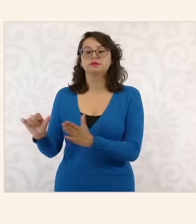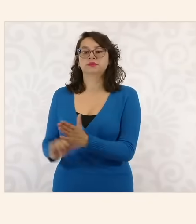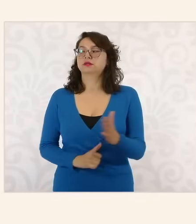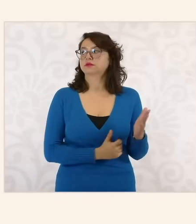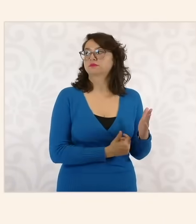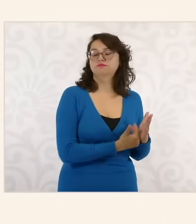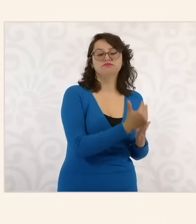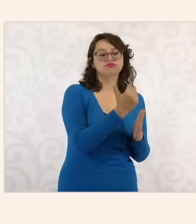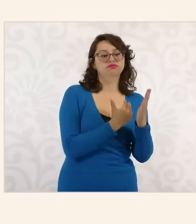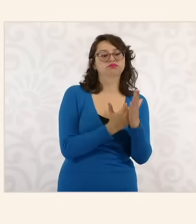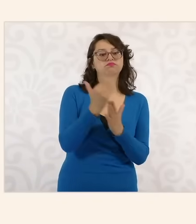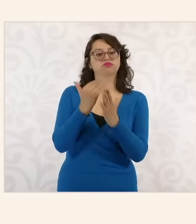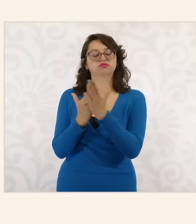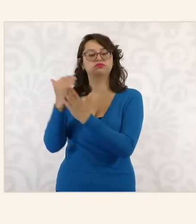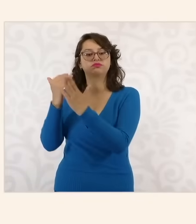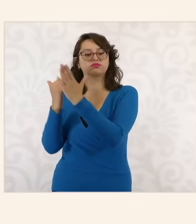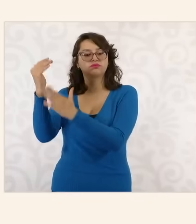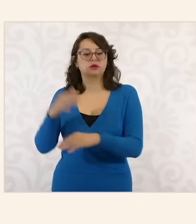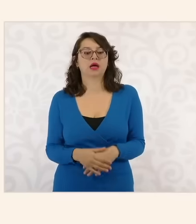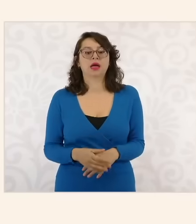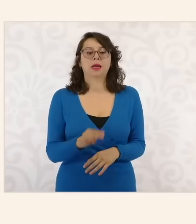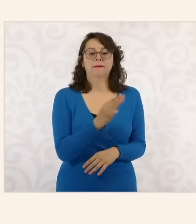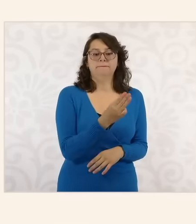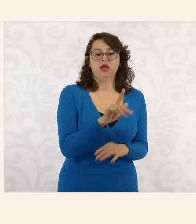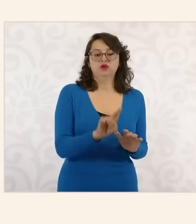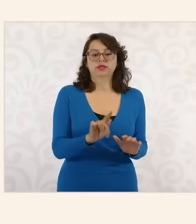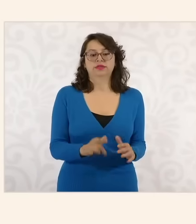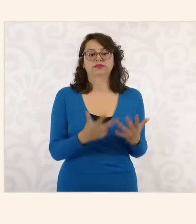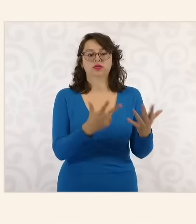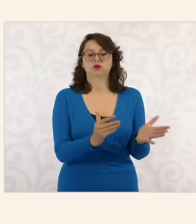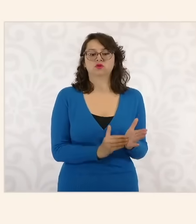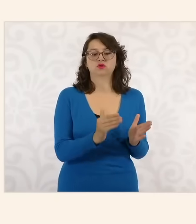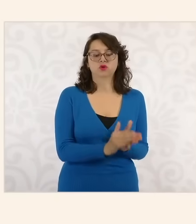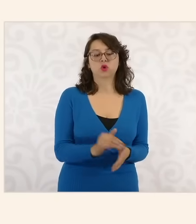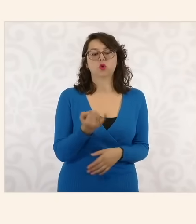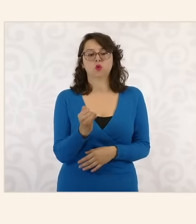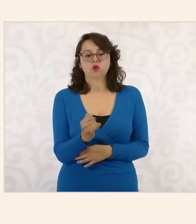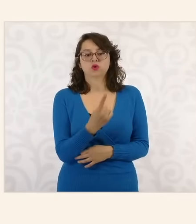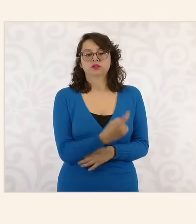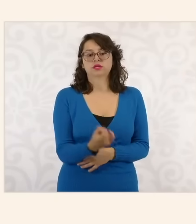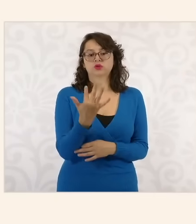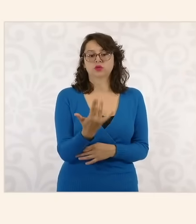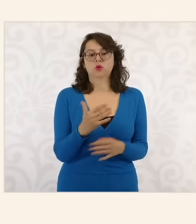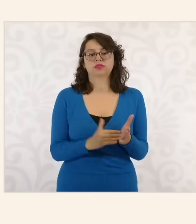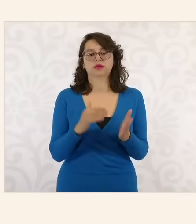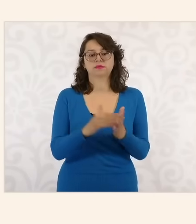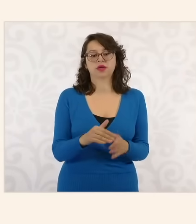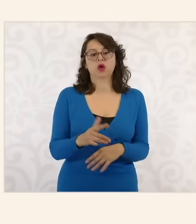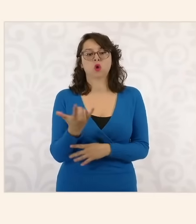llegan al sector. En mayo llegaron 78 millones, en junio 150 millones, en julio 159 millones,